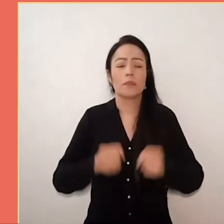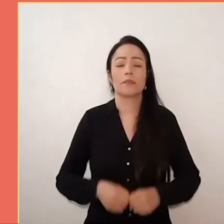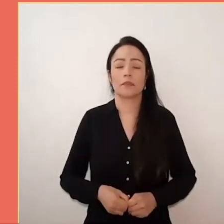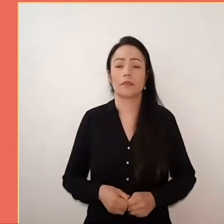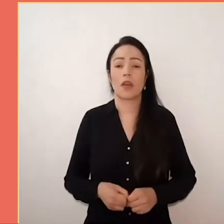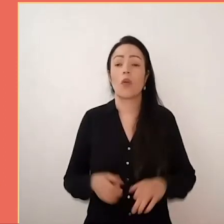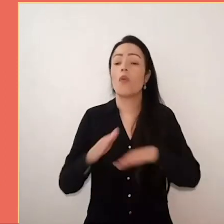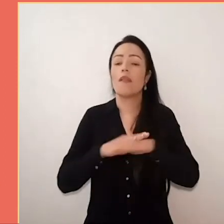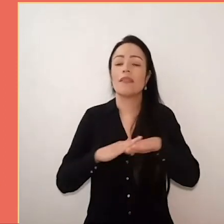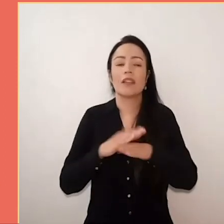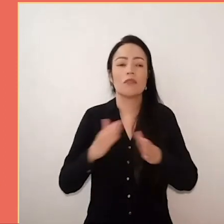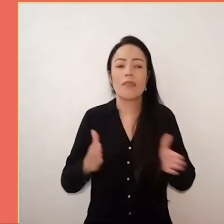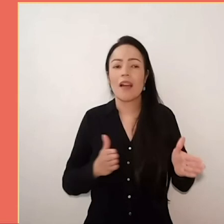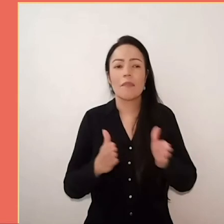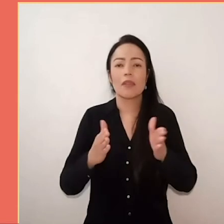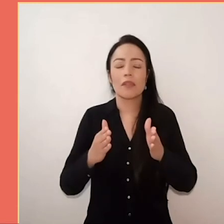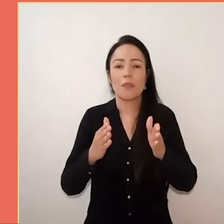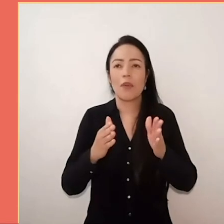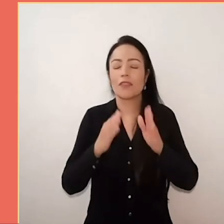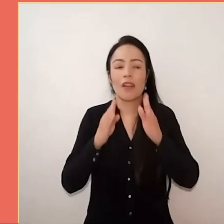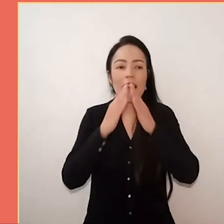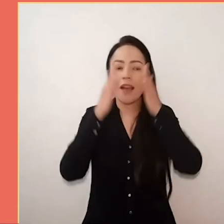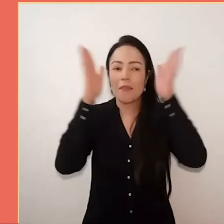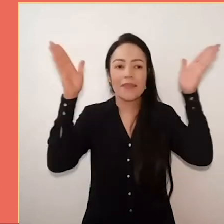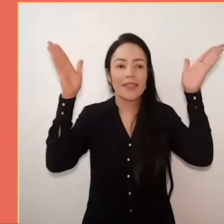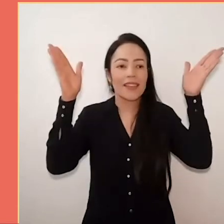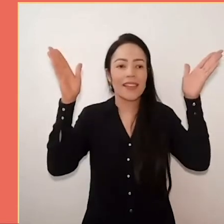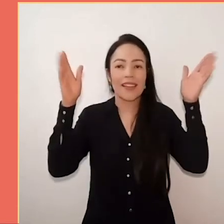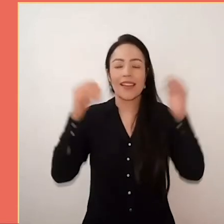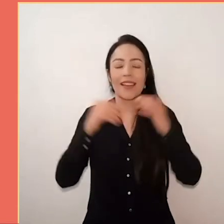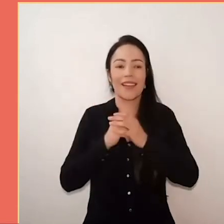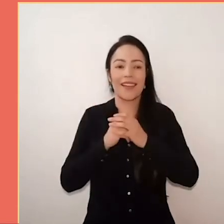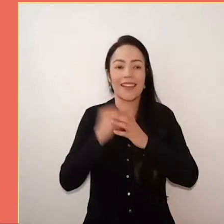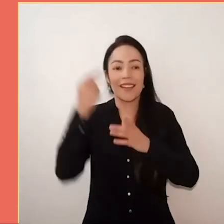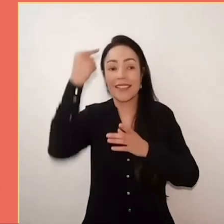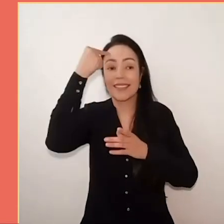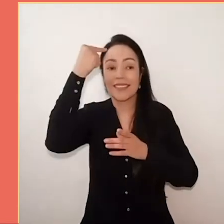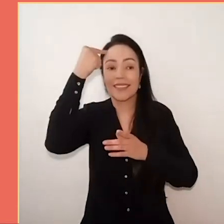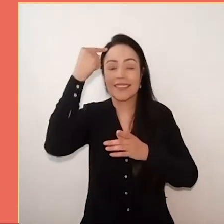que possam abrir horizontes e abrir outras perspectivas de vida